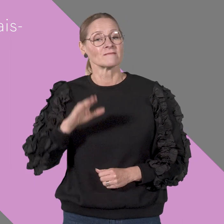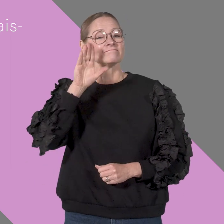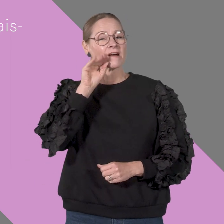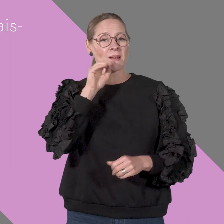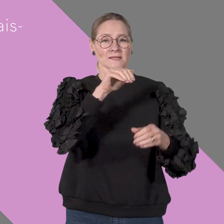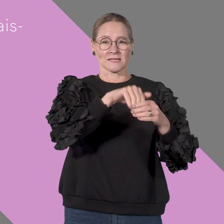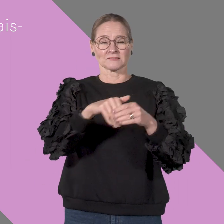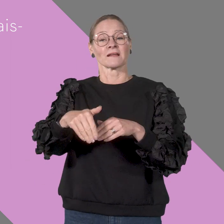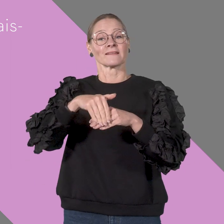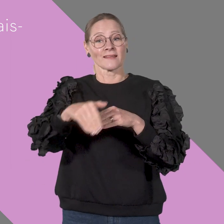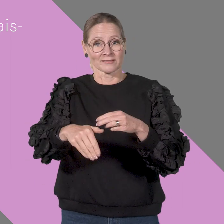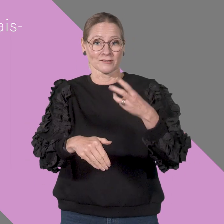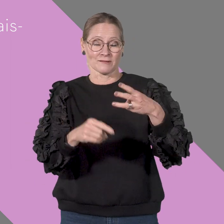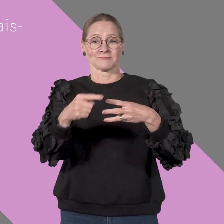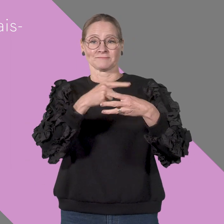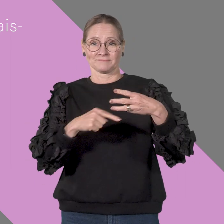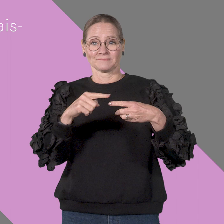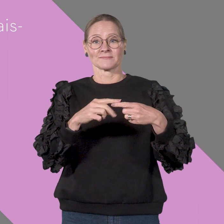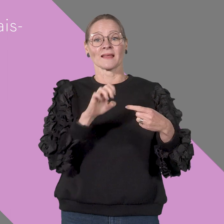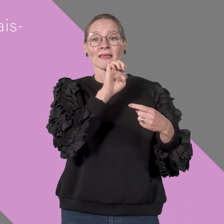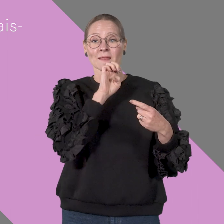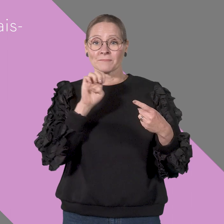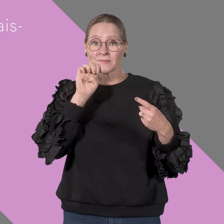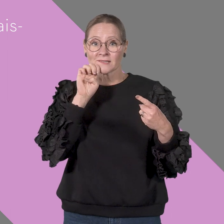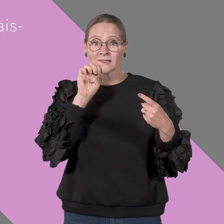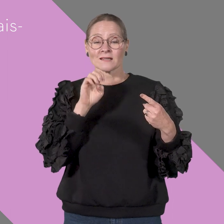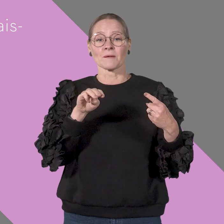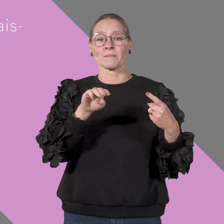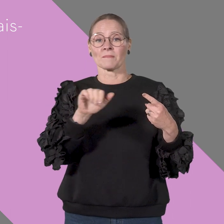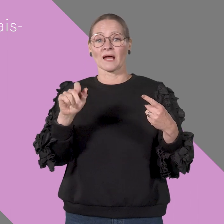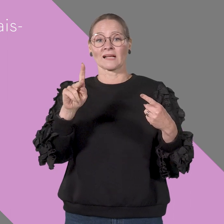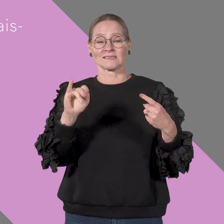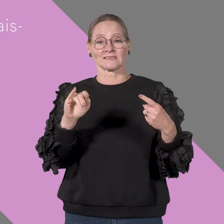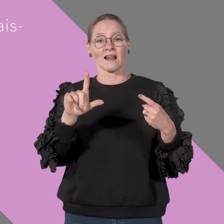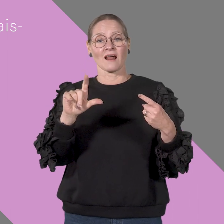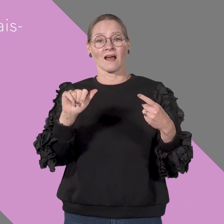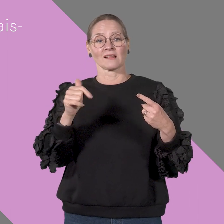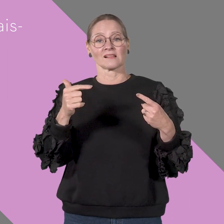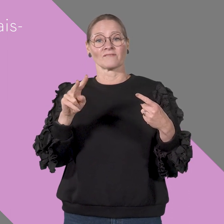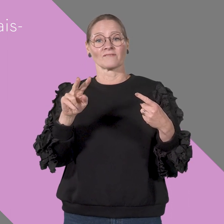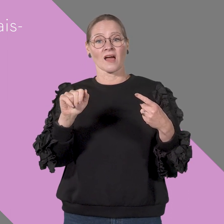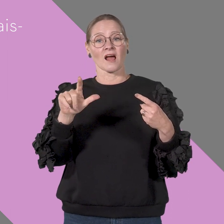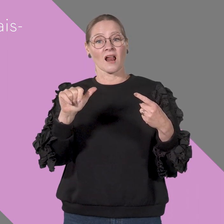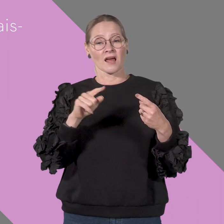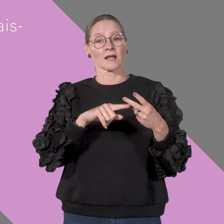Vanhoina jäseninä jatkavat Emmi Mäki-Latvala, -